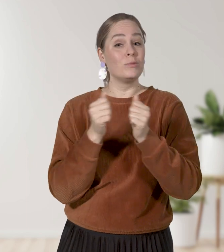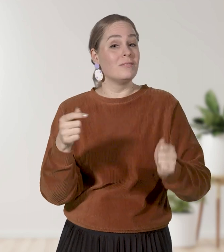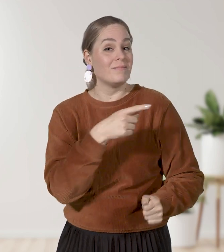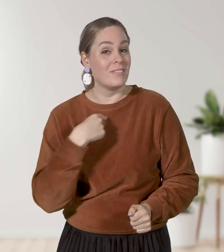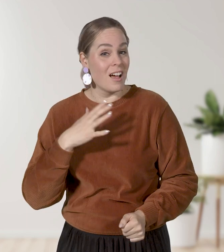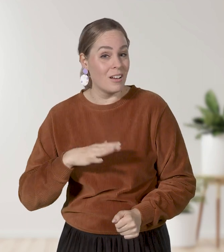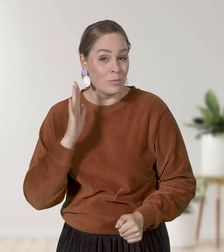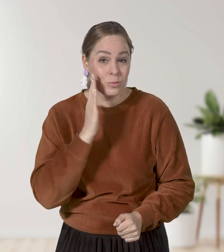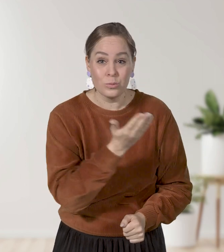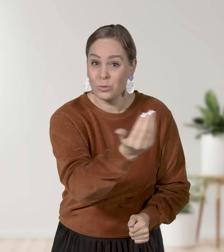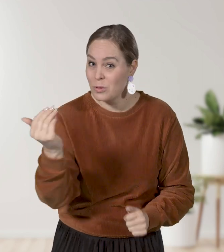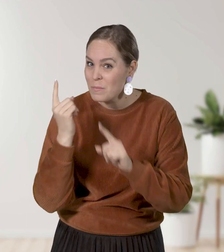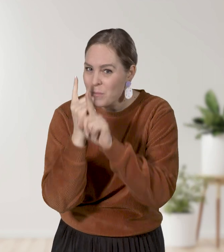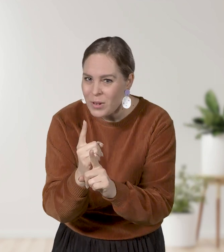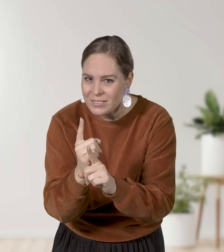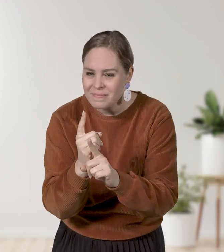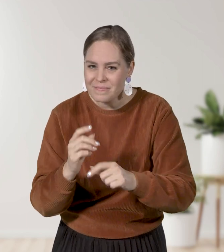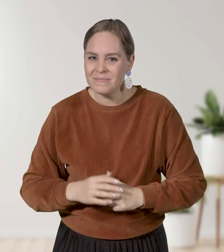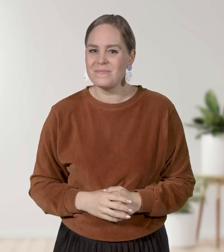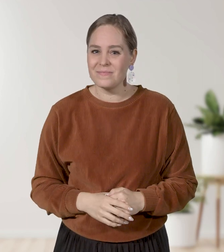mutta haluamme kutsua teidät mukaan!